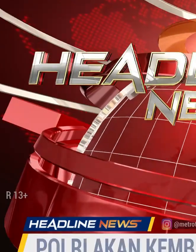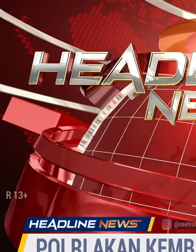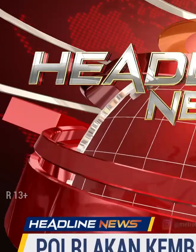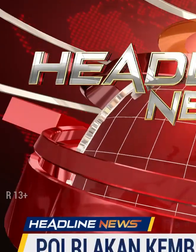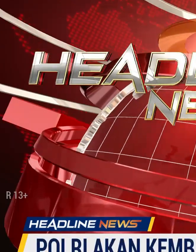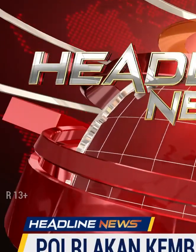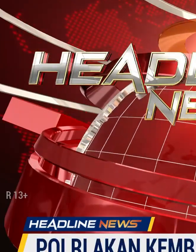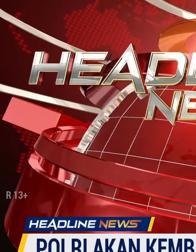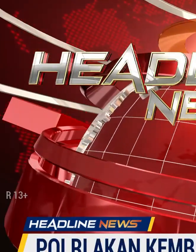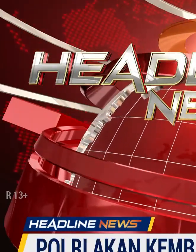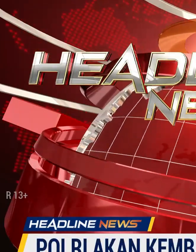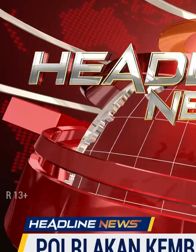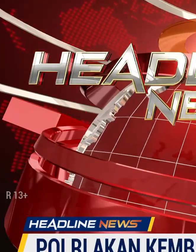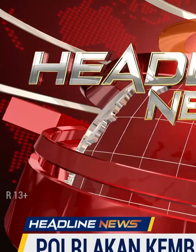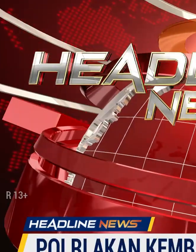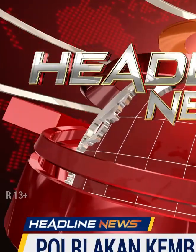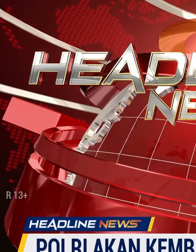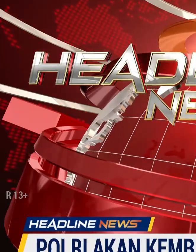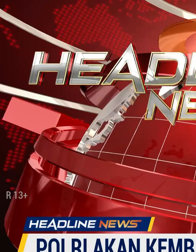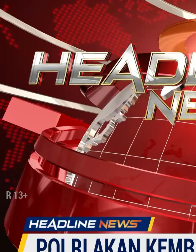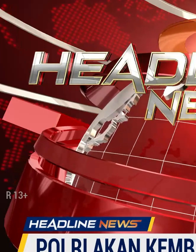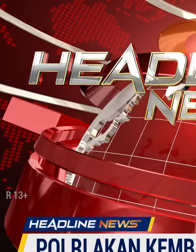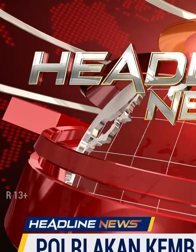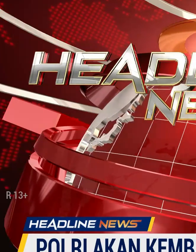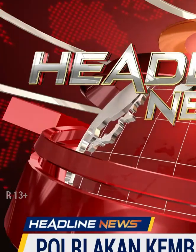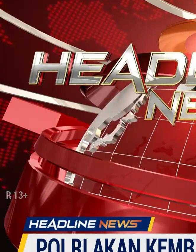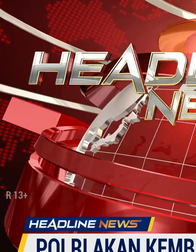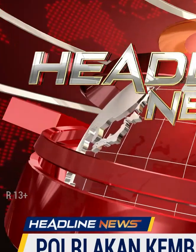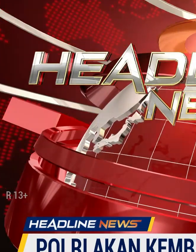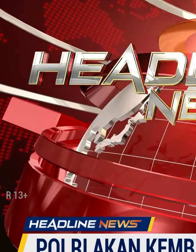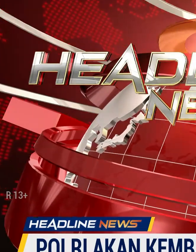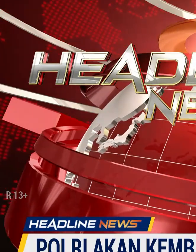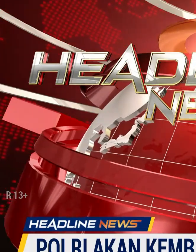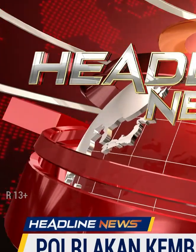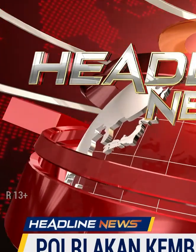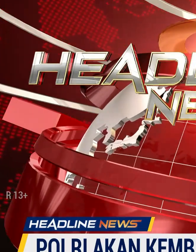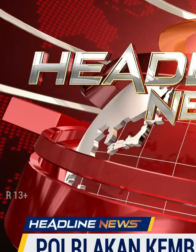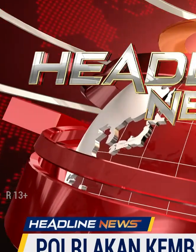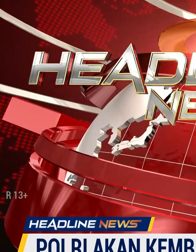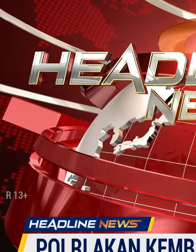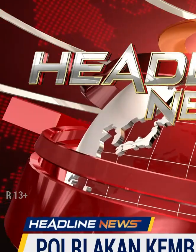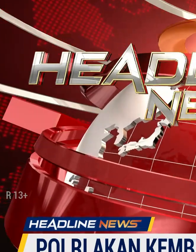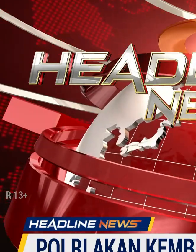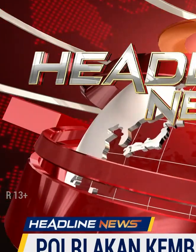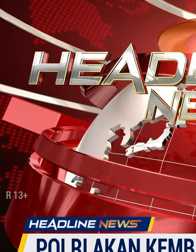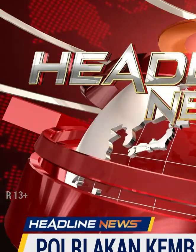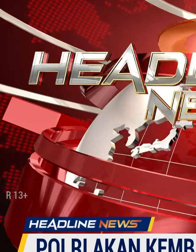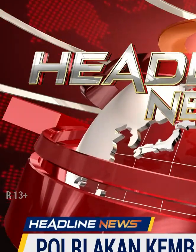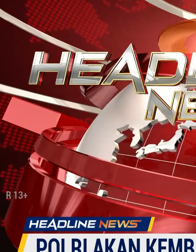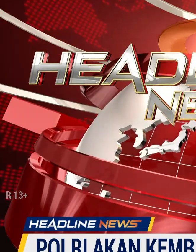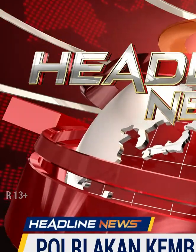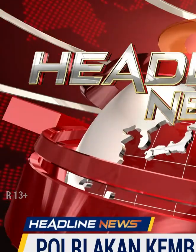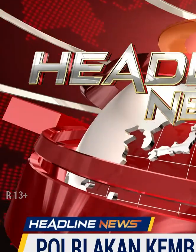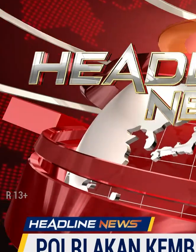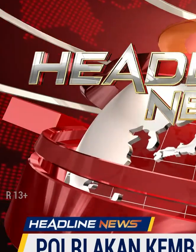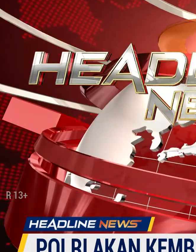kembali memanggil pimpinan Al zayton Panji Gemilang dalam kasus penyodaan agama pemanggilan akan dilakukan setelah penyidik merampungkan pemeriksaan terhadap